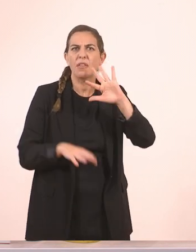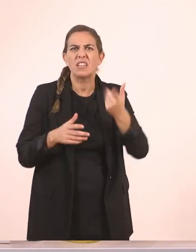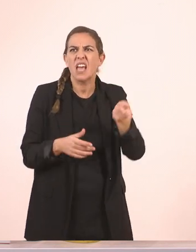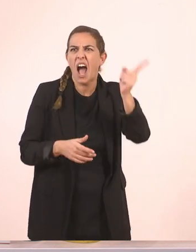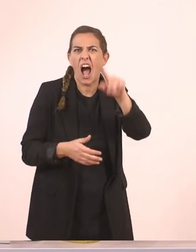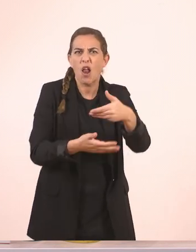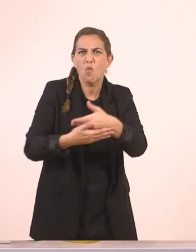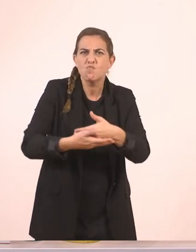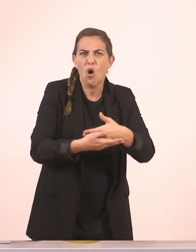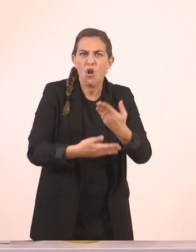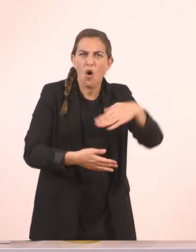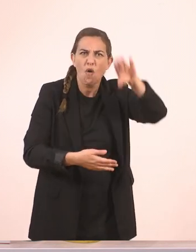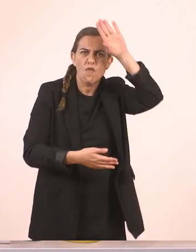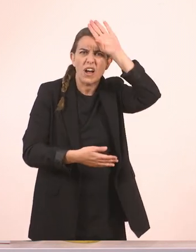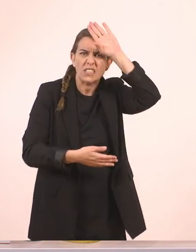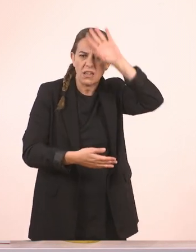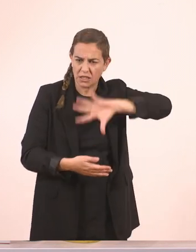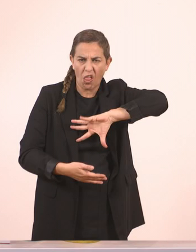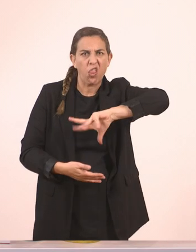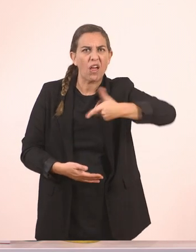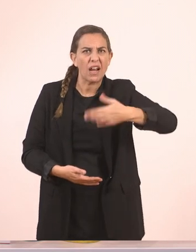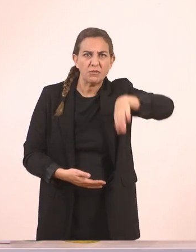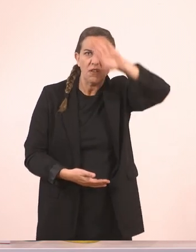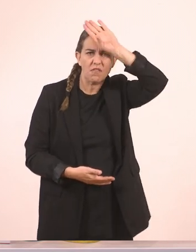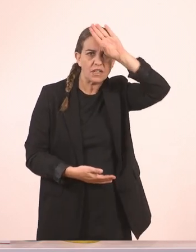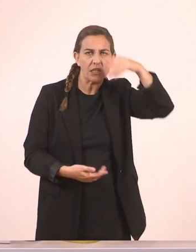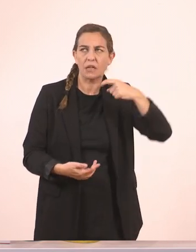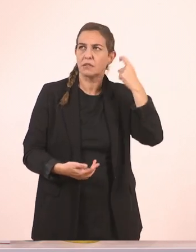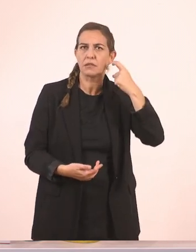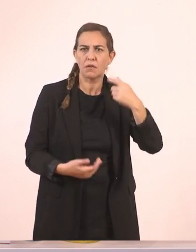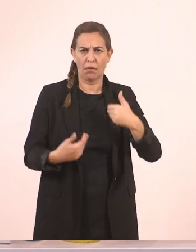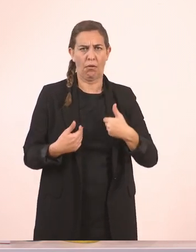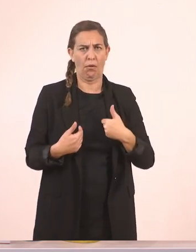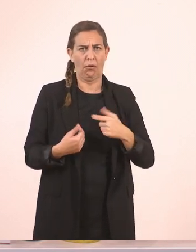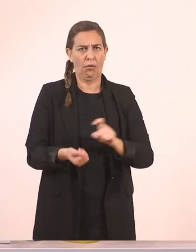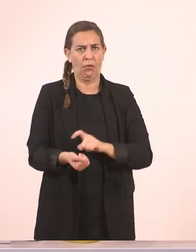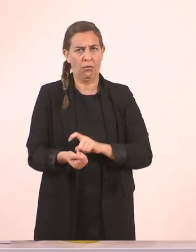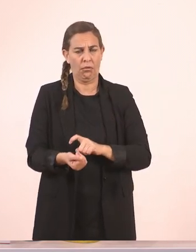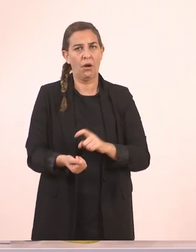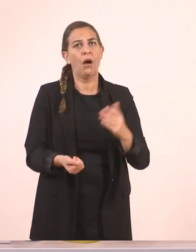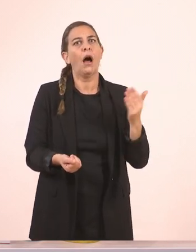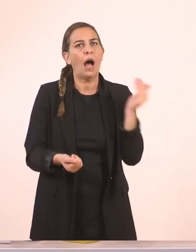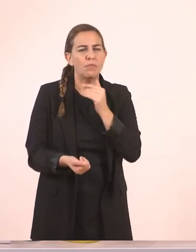και να του πάρει τη βασιλεία, έτσι σκέφτηκε στο μυαλό του, έβαλε σε δράση ένα πονηρό σχέδιο.